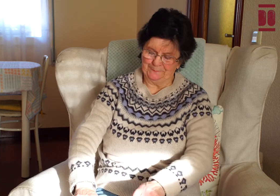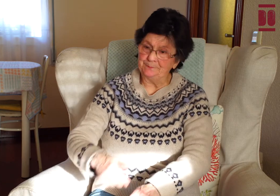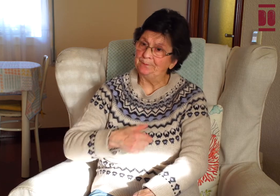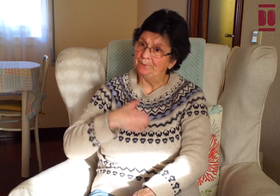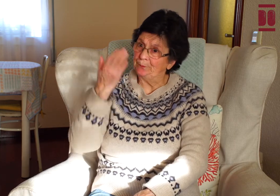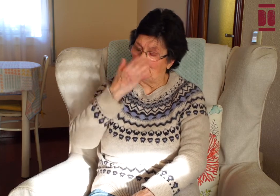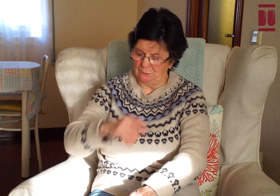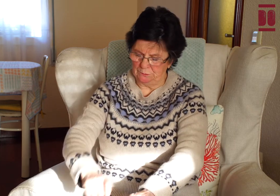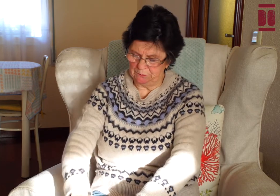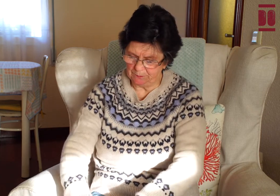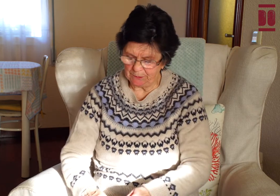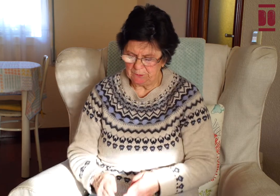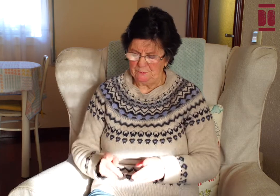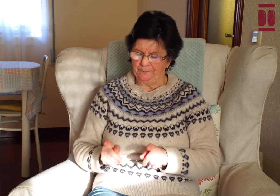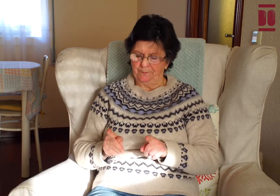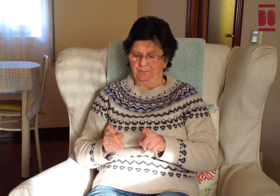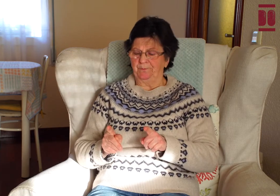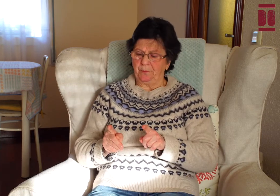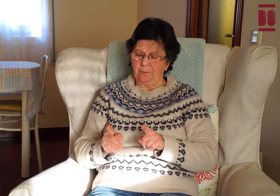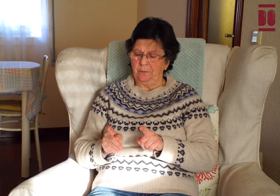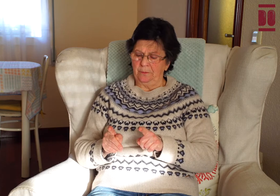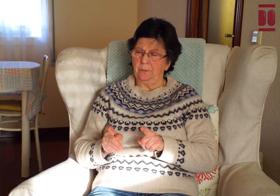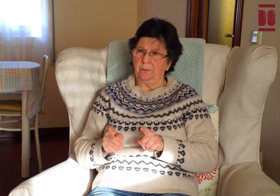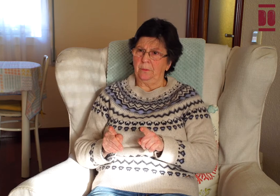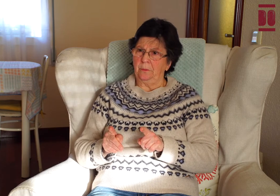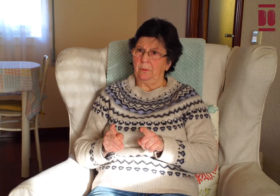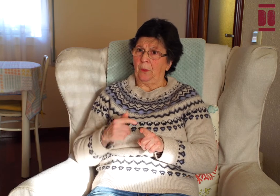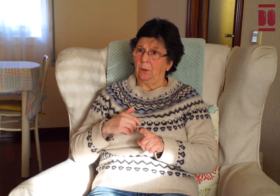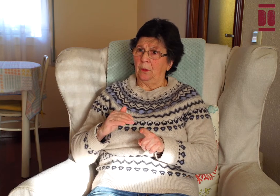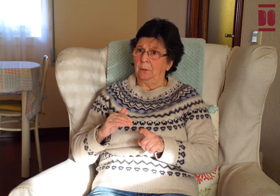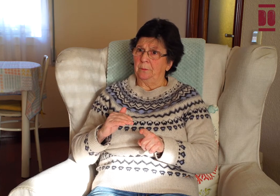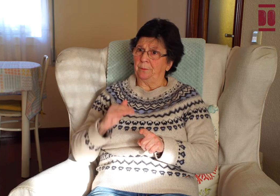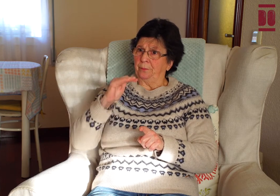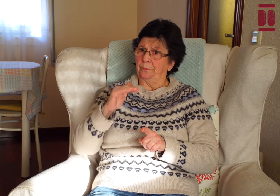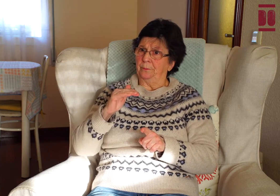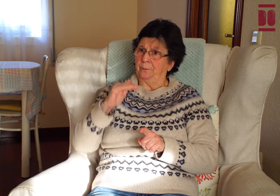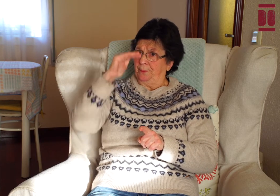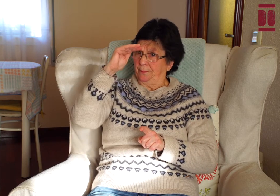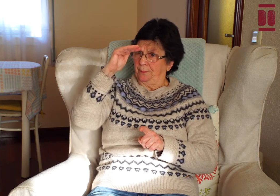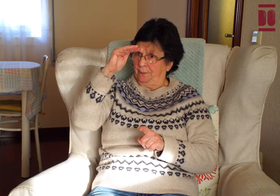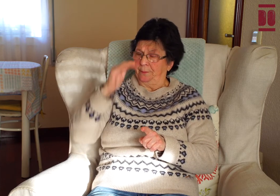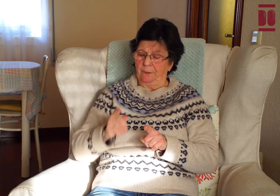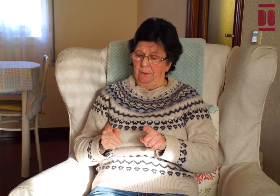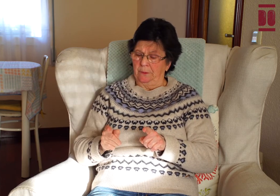estudiaba en el colegio, tenía un pie, pues de este tamaño, Y según fui creciendo